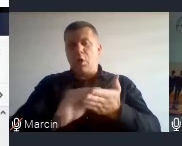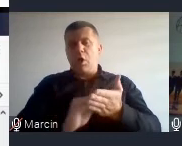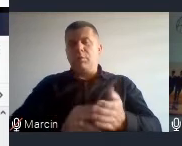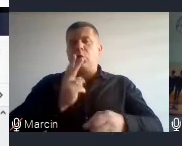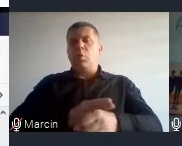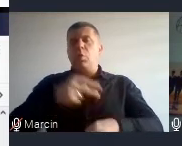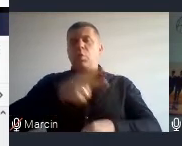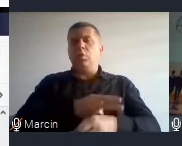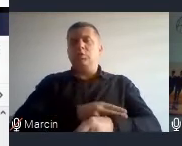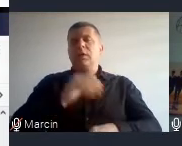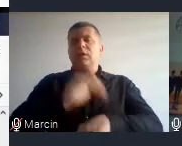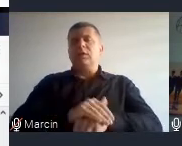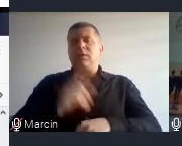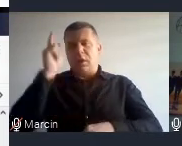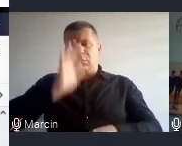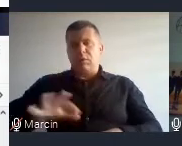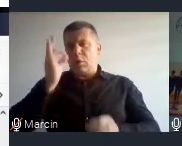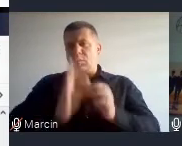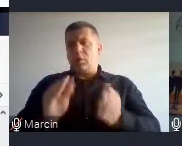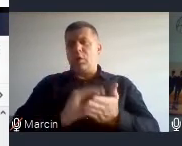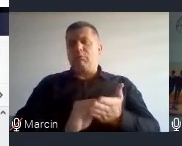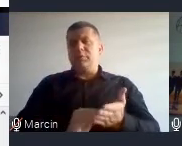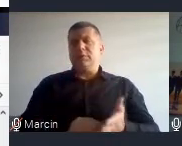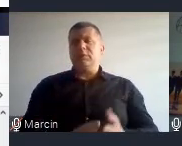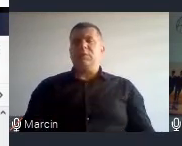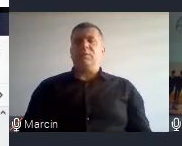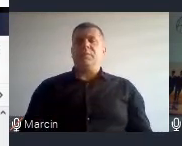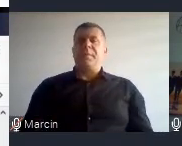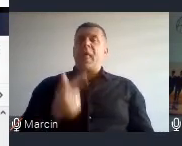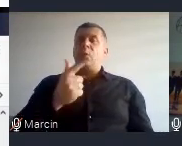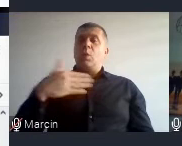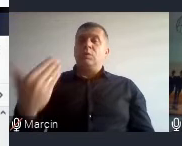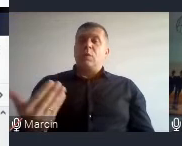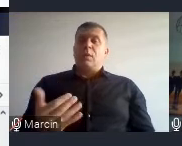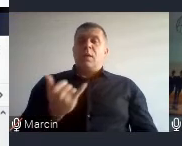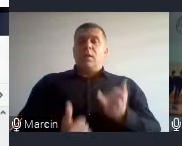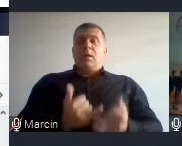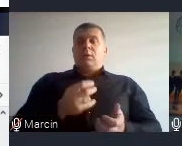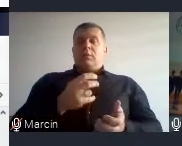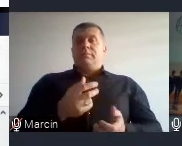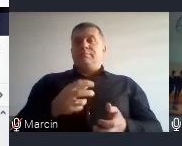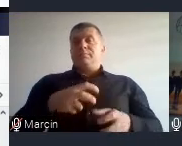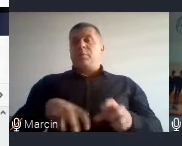i zaraz to Państwu pokażę, a z drugiej strony, jeżeli chodzi o zasadę konkurencyjności,